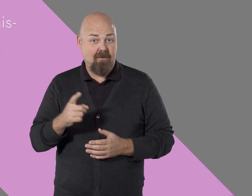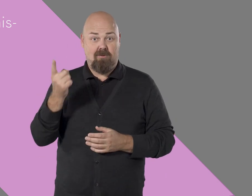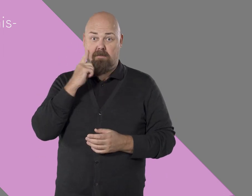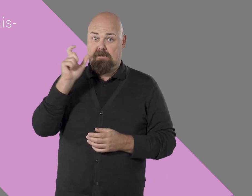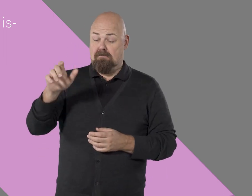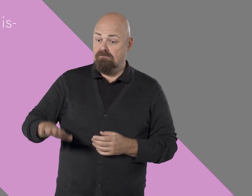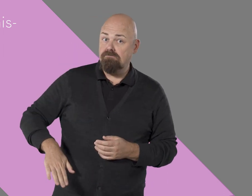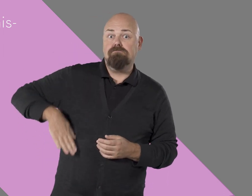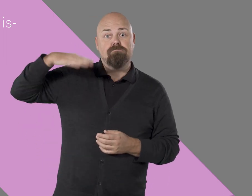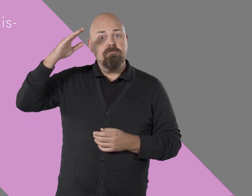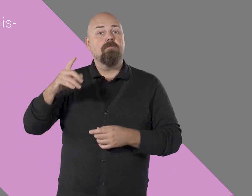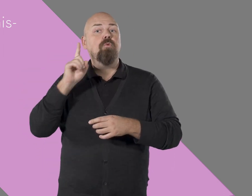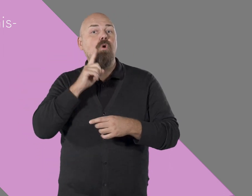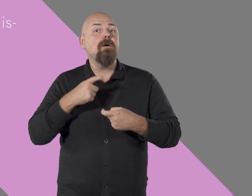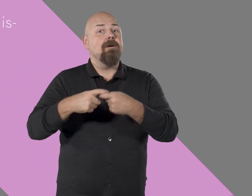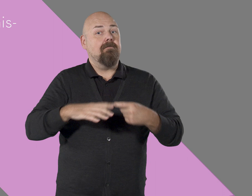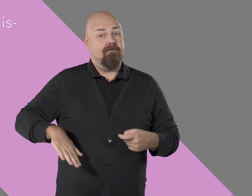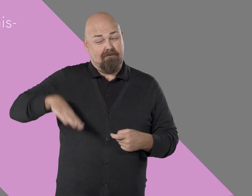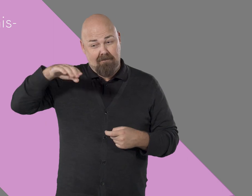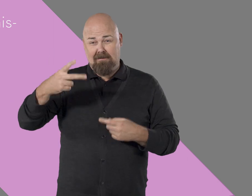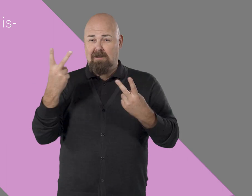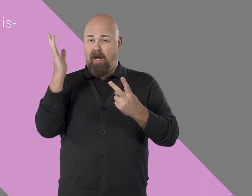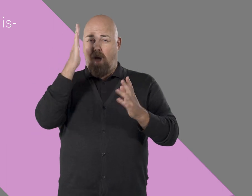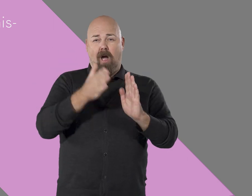Sandholm kasvoi kuurossa perheessä aikana, -